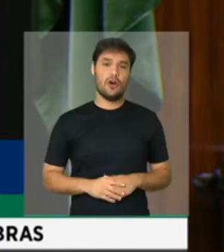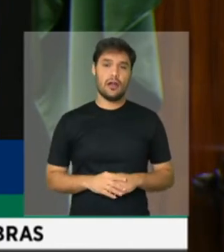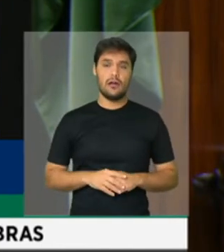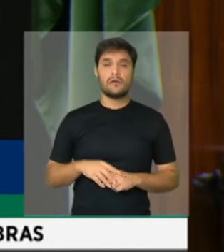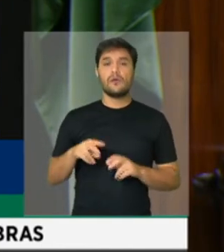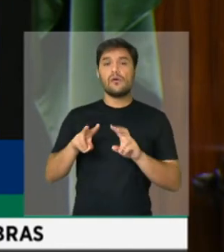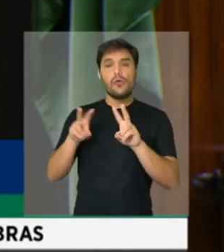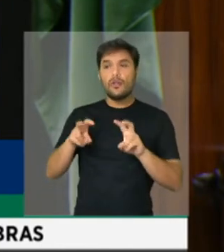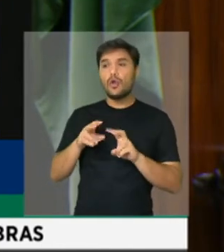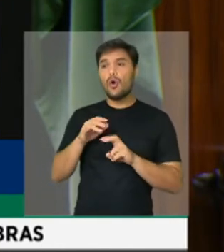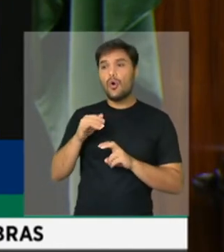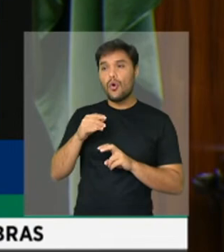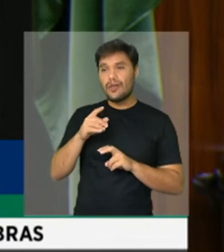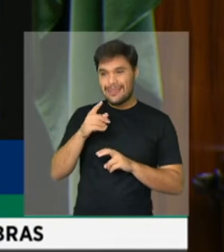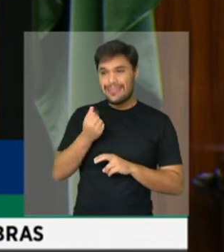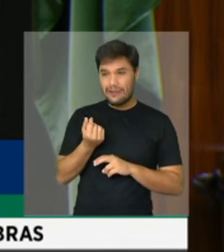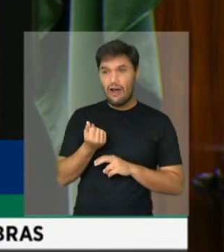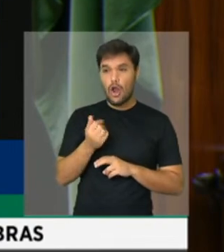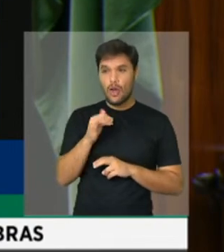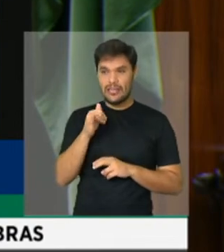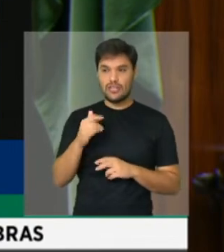USINAS JÁ AMORTIZADAS, APESAR DE TODO O ESFORÇO DO RELATOR PARA MITIGAR DANOS, PARA